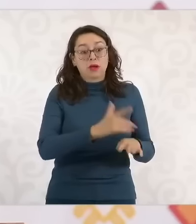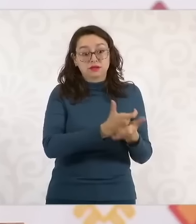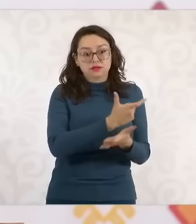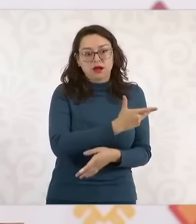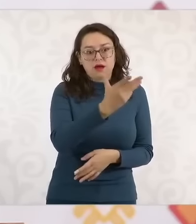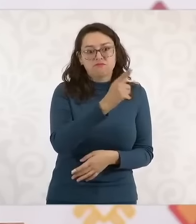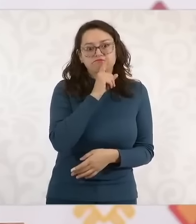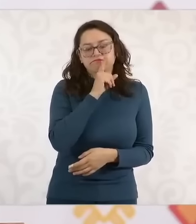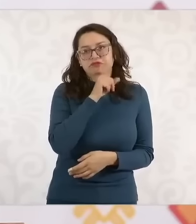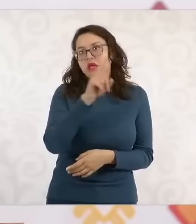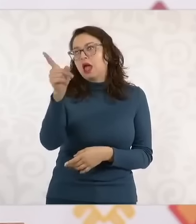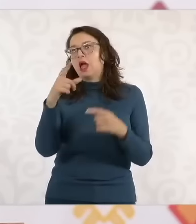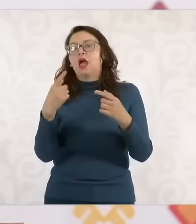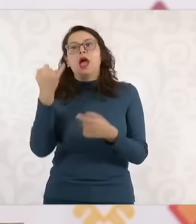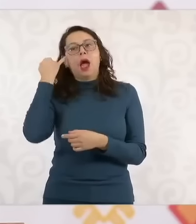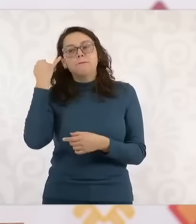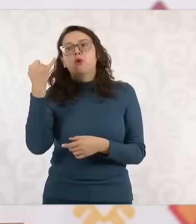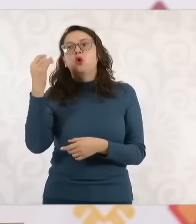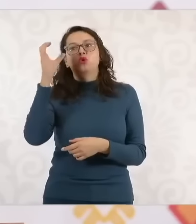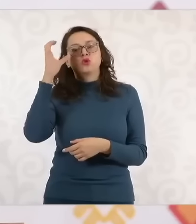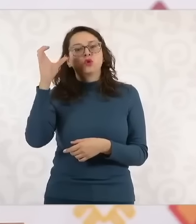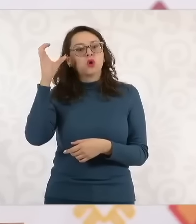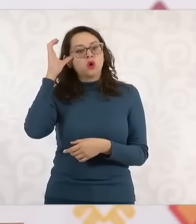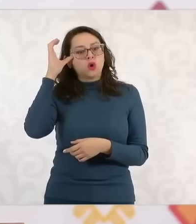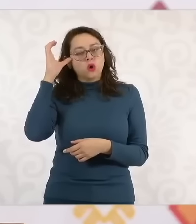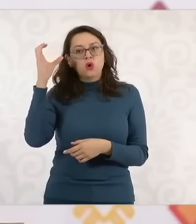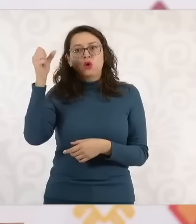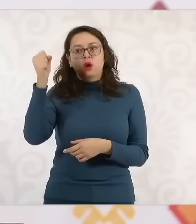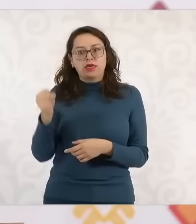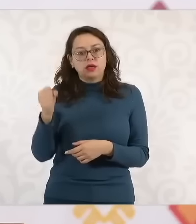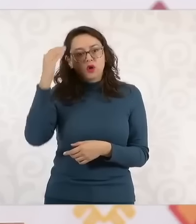Alemania u otros países del mundo. Estamos en eso ahorita es parte de la revisión de la que estoy